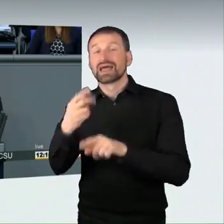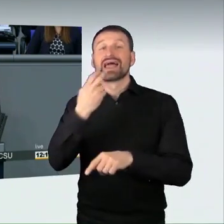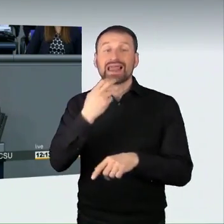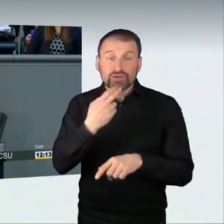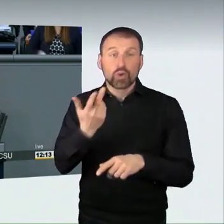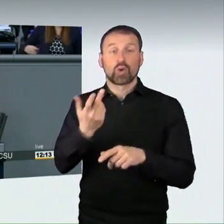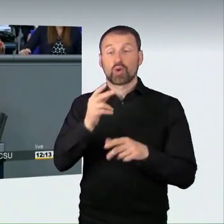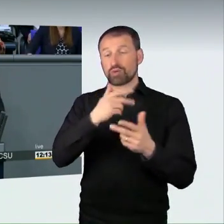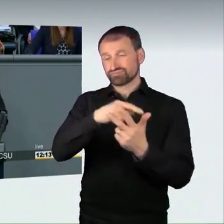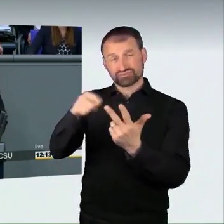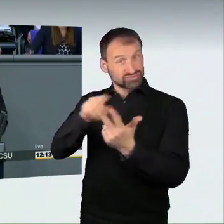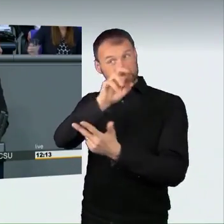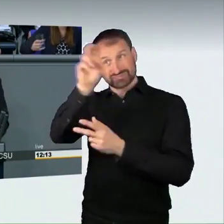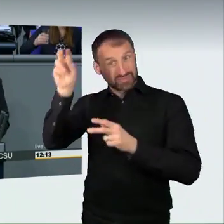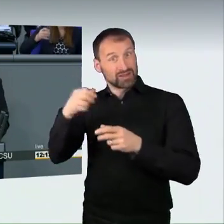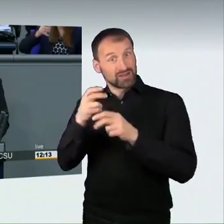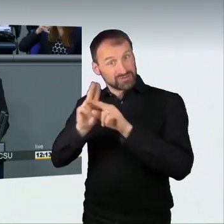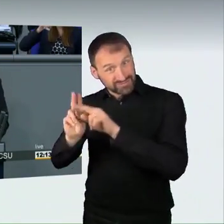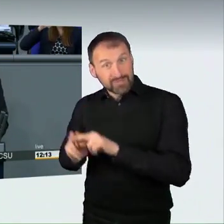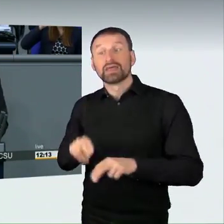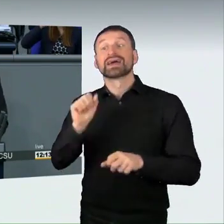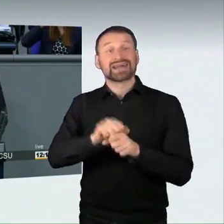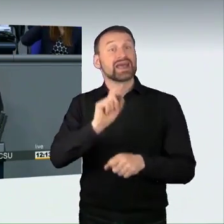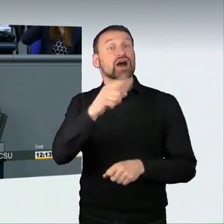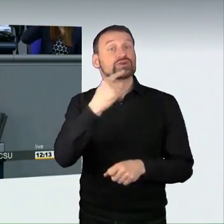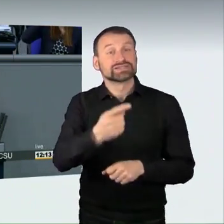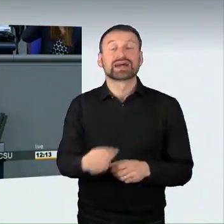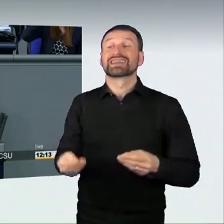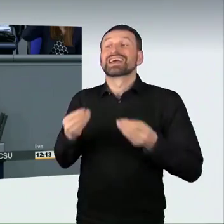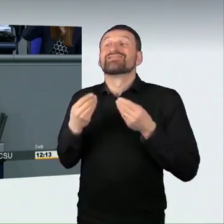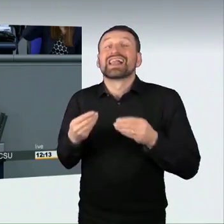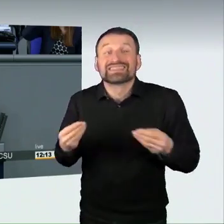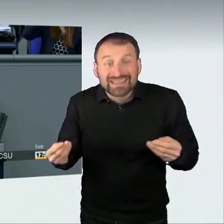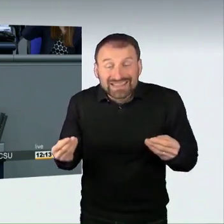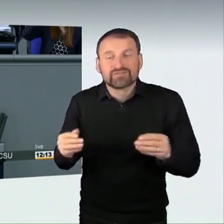eine umfassende Modernisierung vorliegt. Damit wollen wir eine möglichst